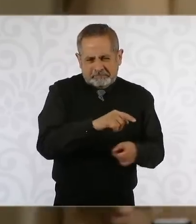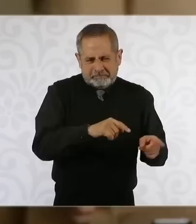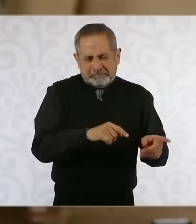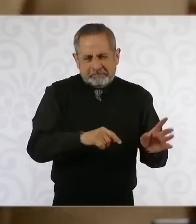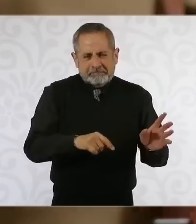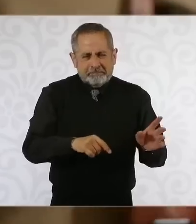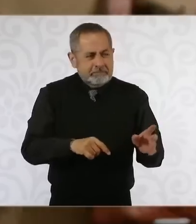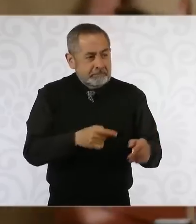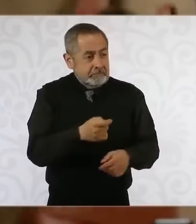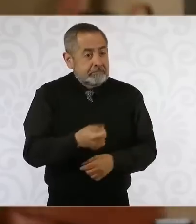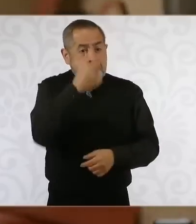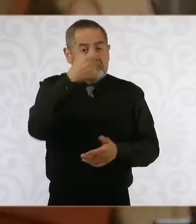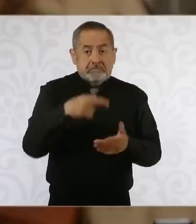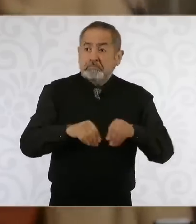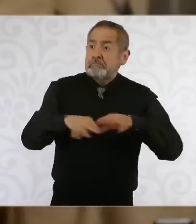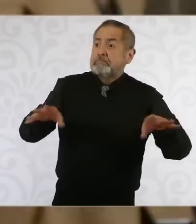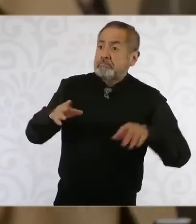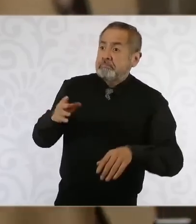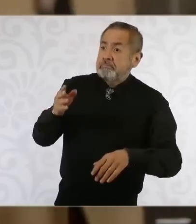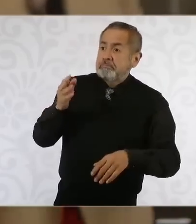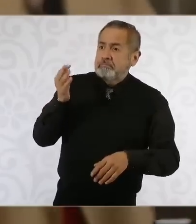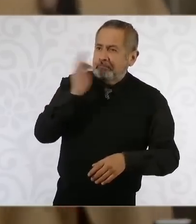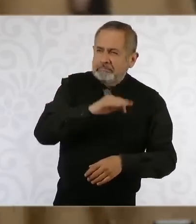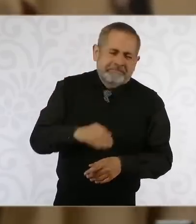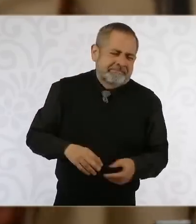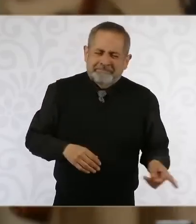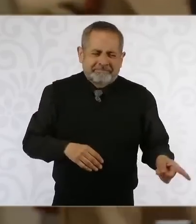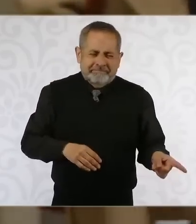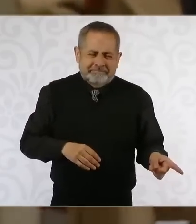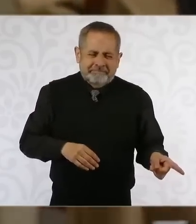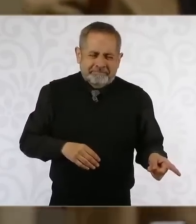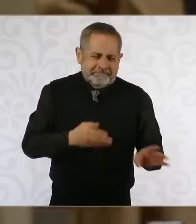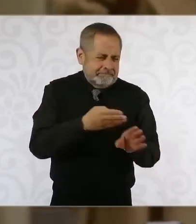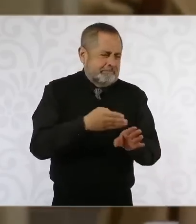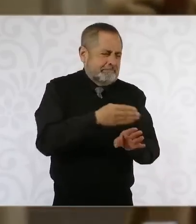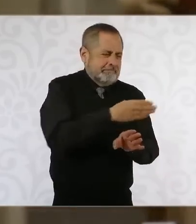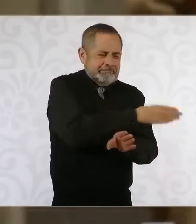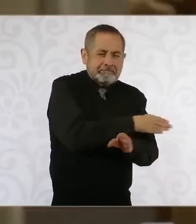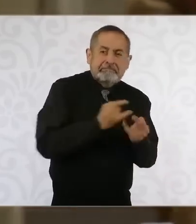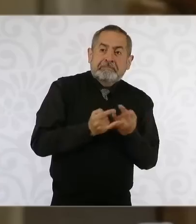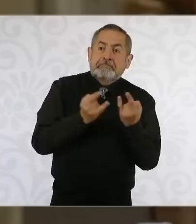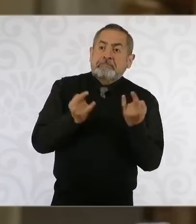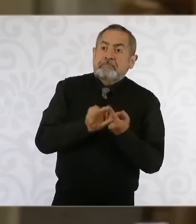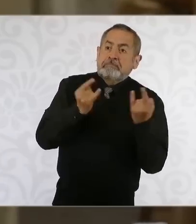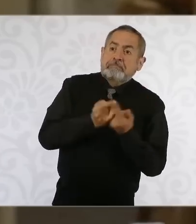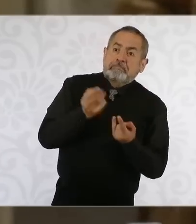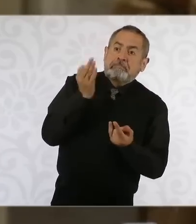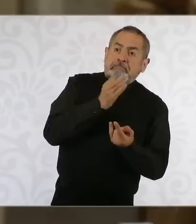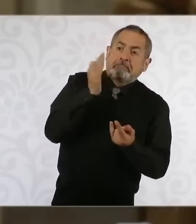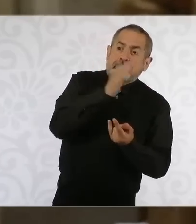la primera vez que sirve a ciertas narrativas hay que ponerlo en claro narrativas que favorecen a